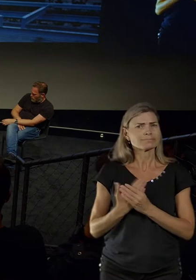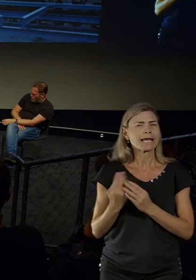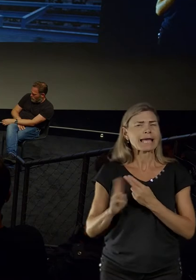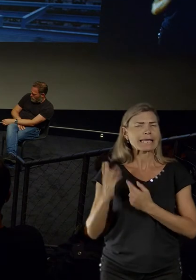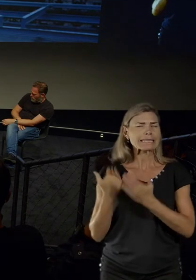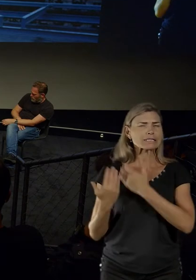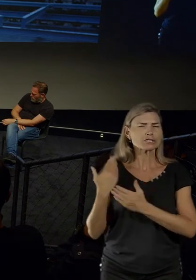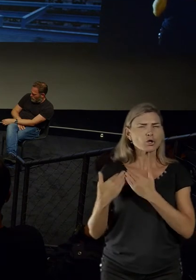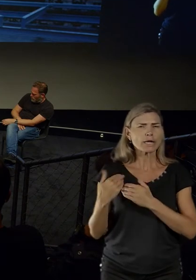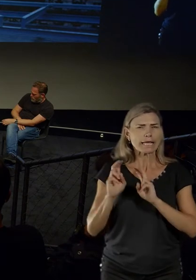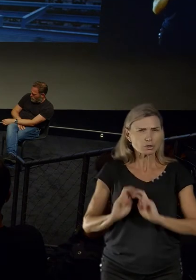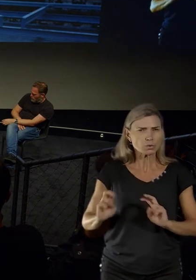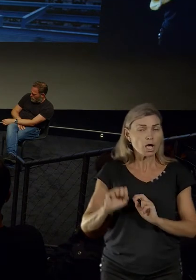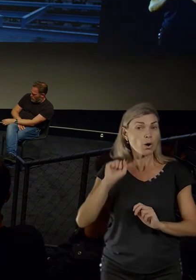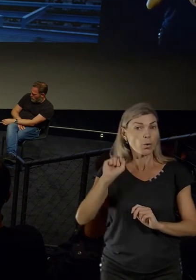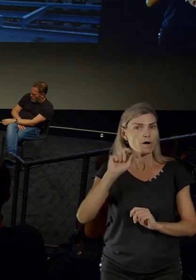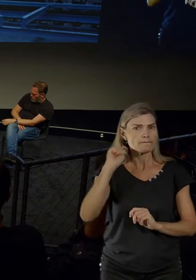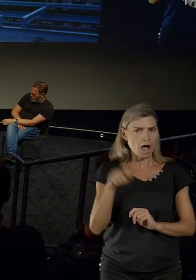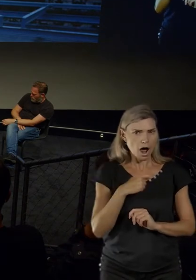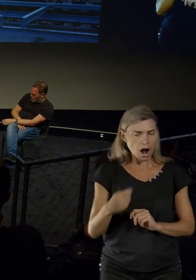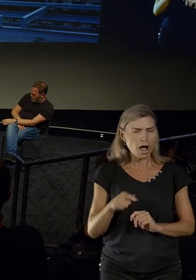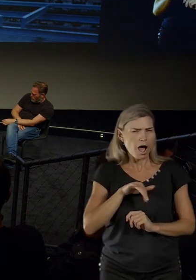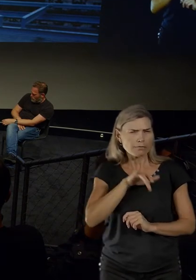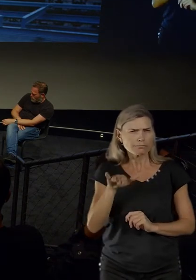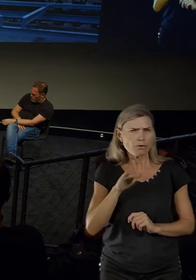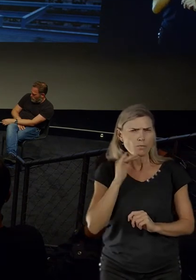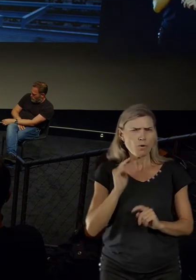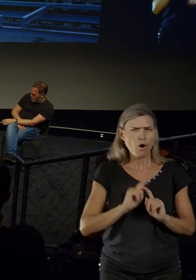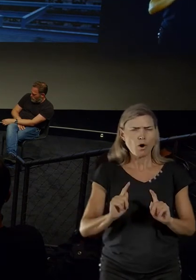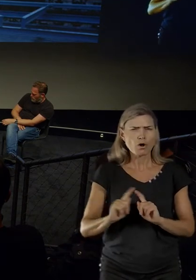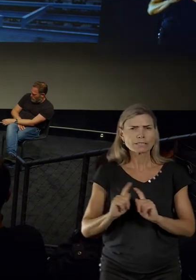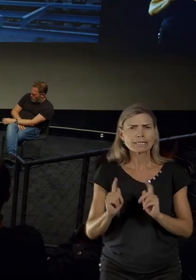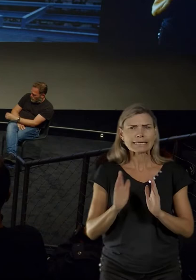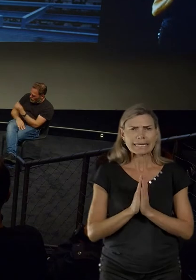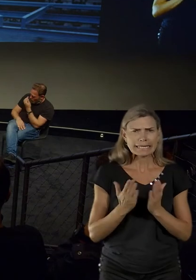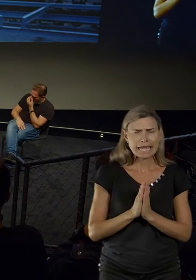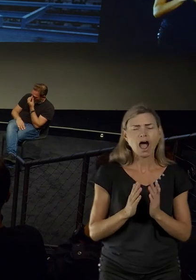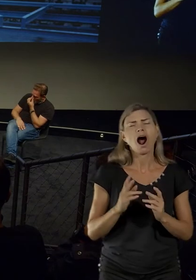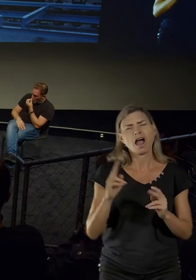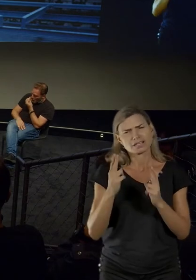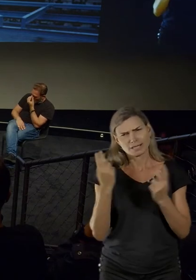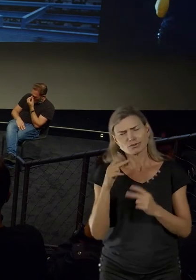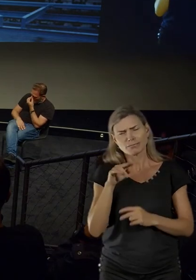vzniklo za války. Je o tom spousta knih různě politicky zatížených.